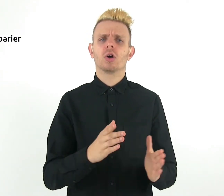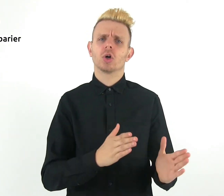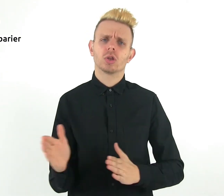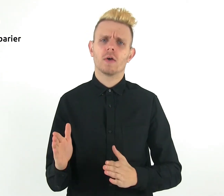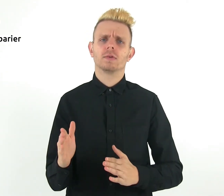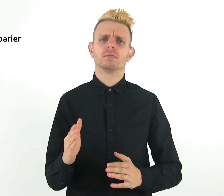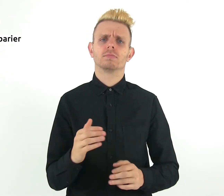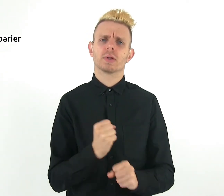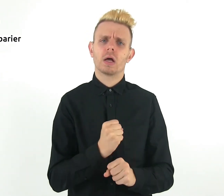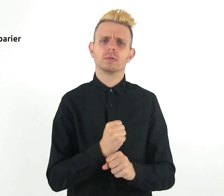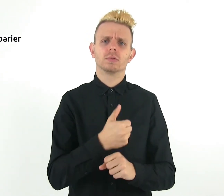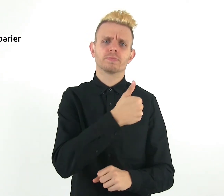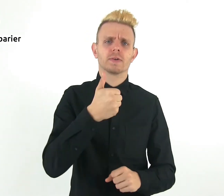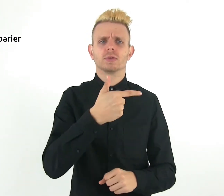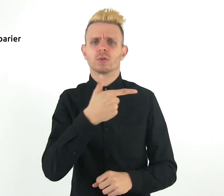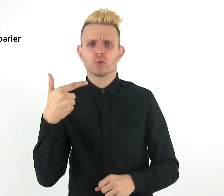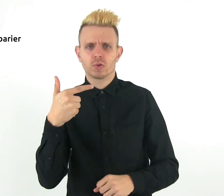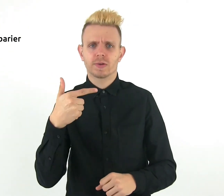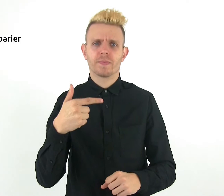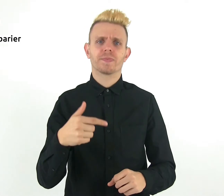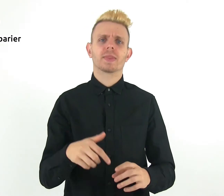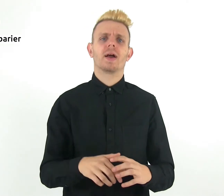gotowość do pracy w systemie 2 zmianowym,